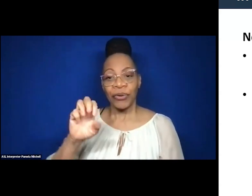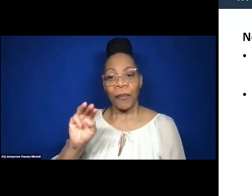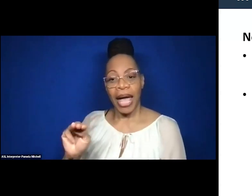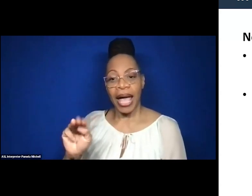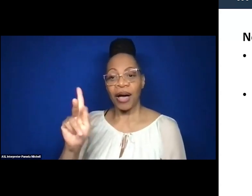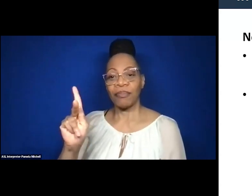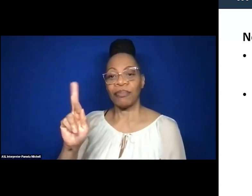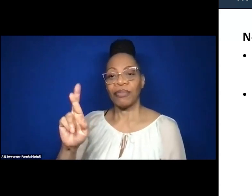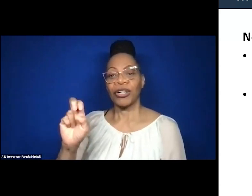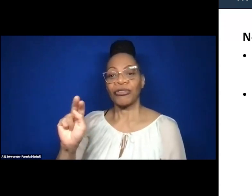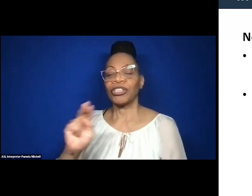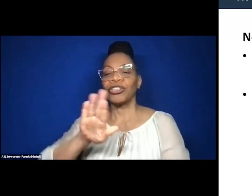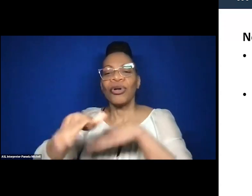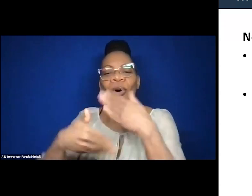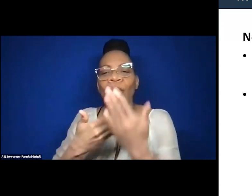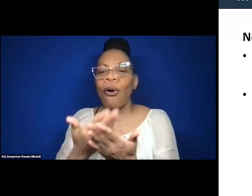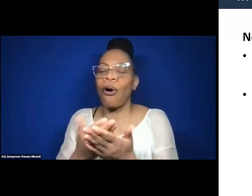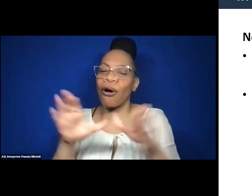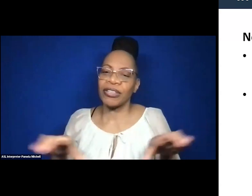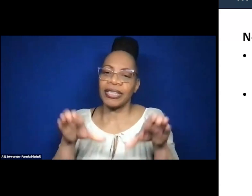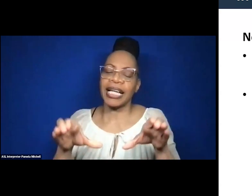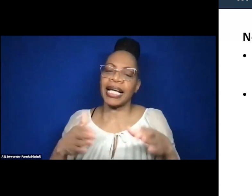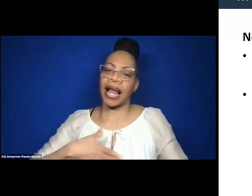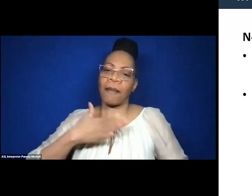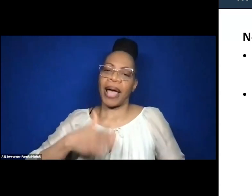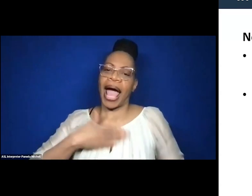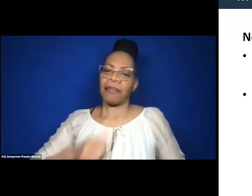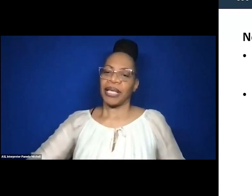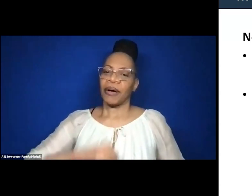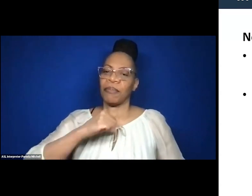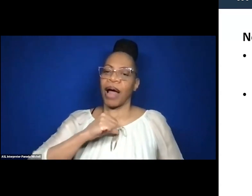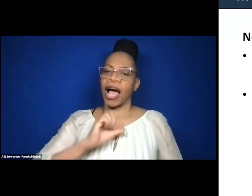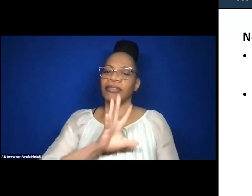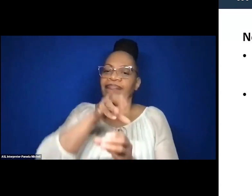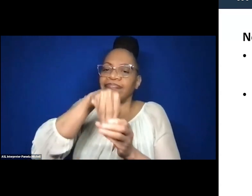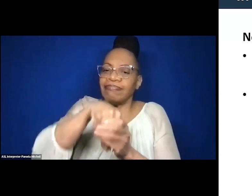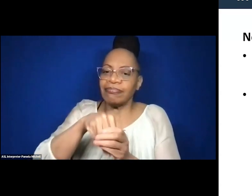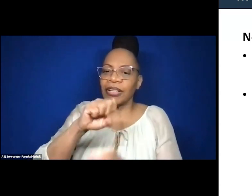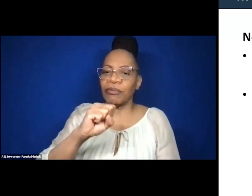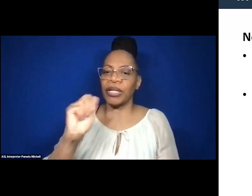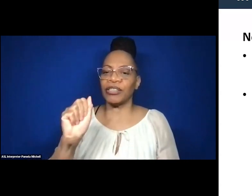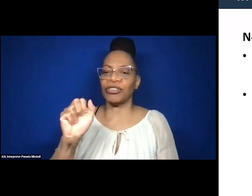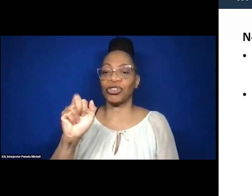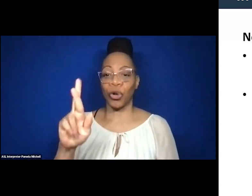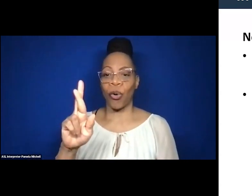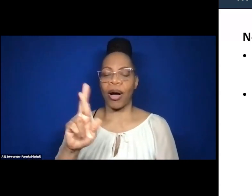Y estoy muy feliz y orgullosa de ser parte de SOAR como socia de SOAR. Me encanta el hecho de que todo lo que comparto con ustedes